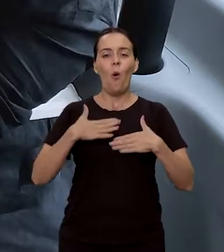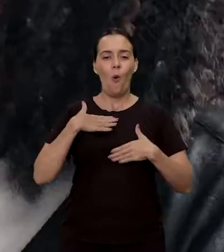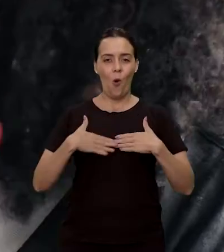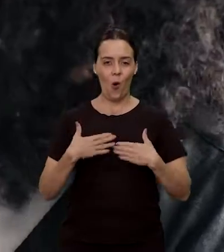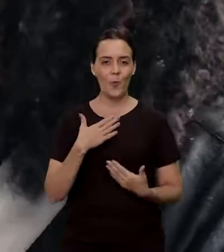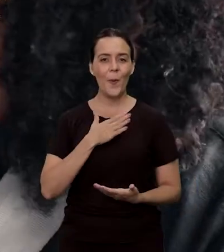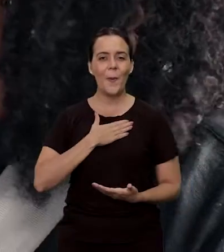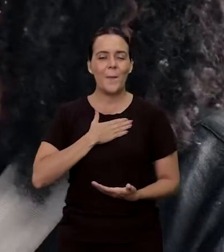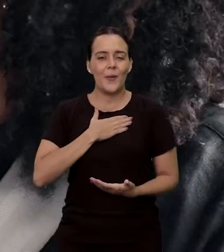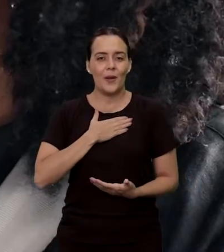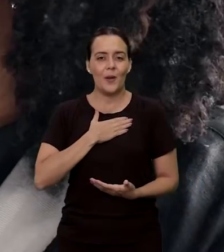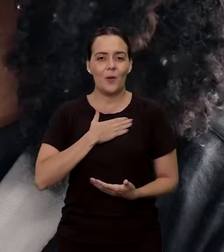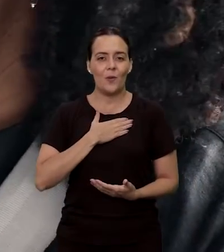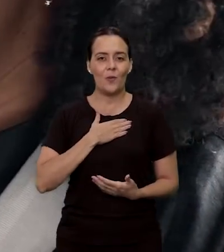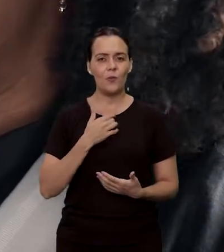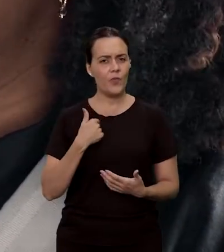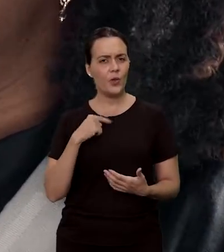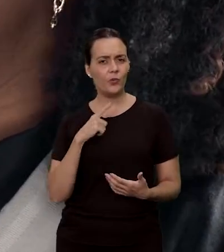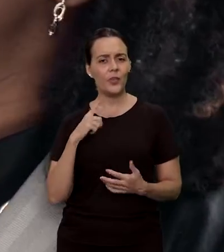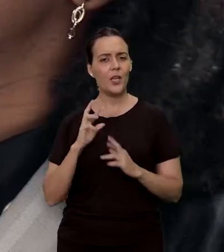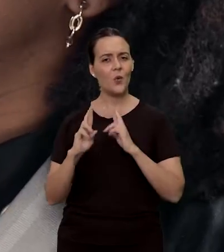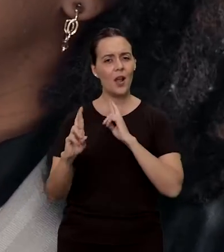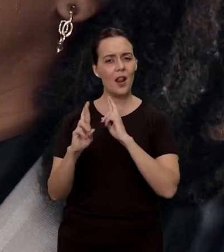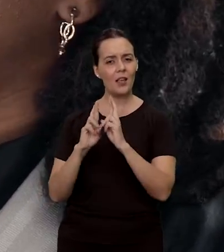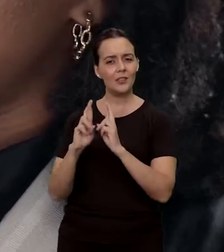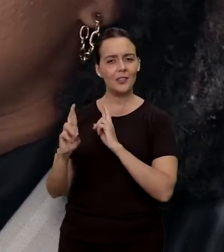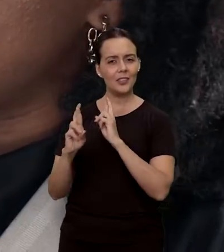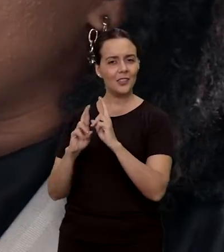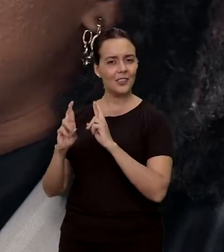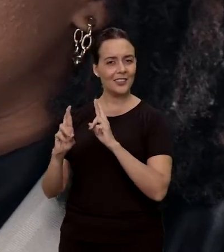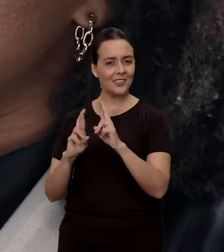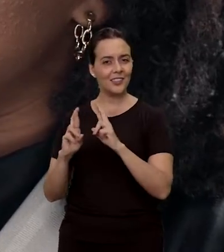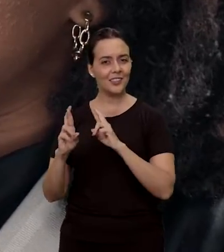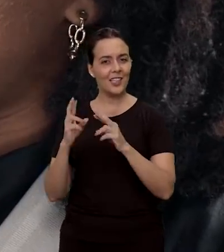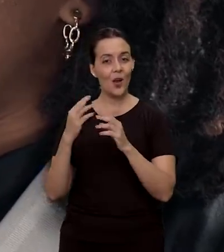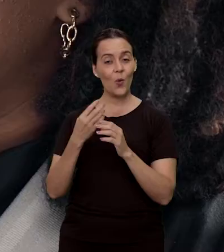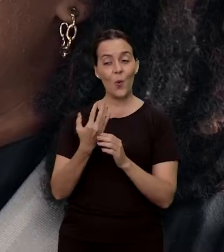Eu sou isso, eu sou essa relação intrínseca com esse ancestral.